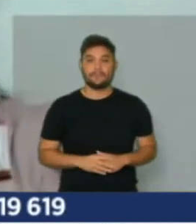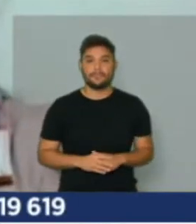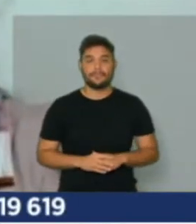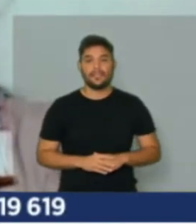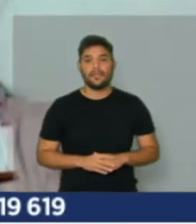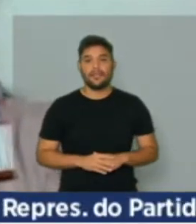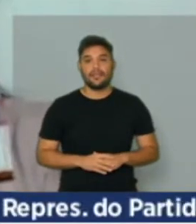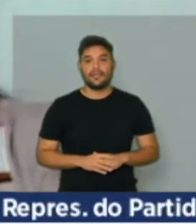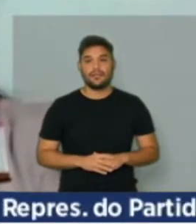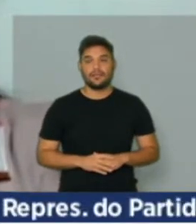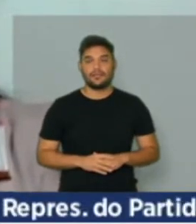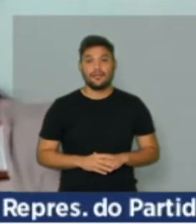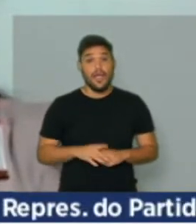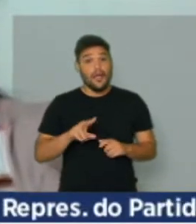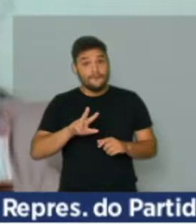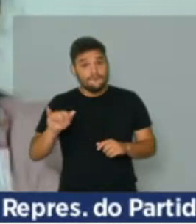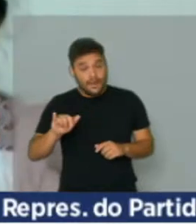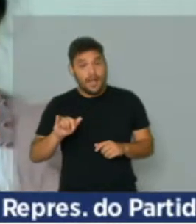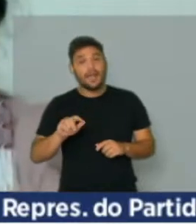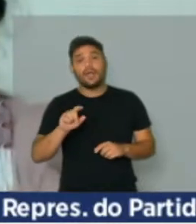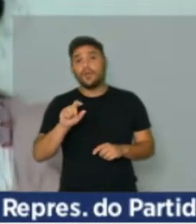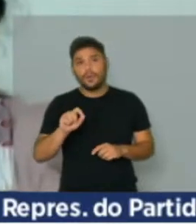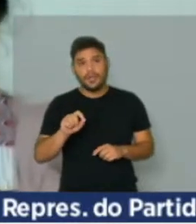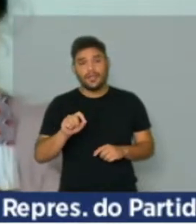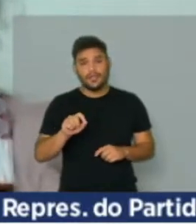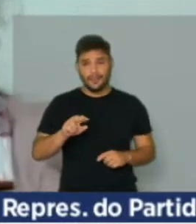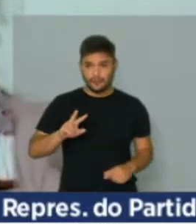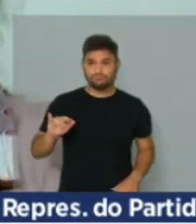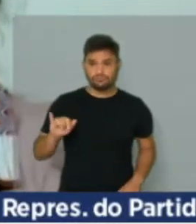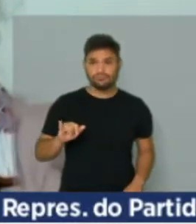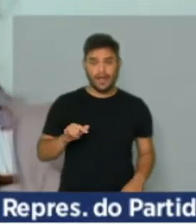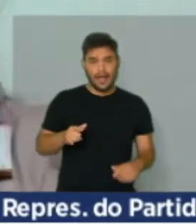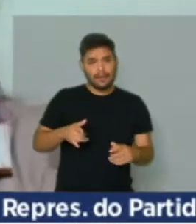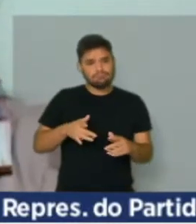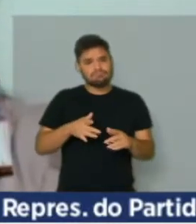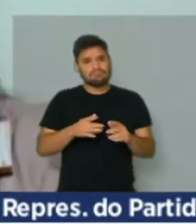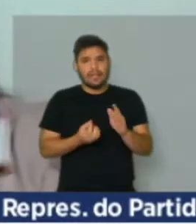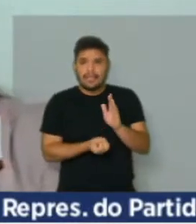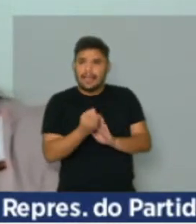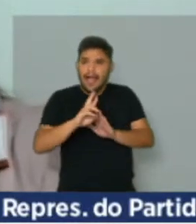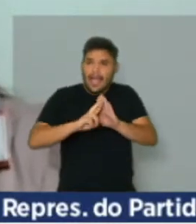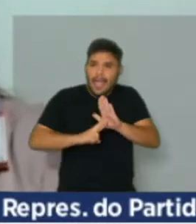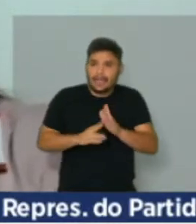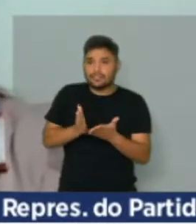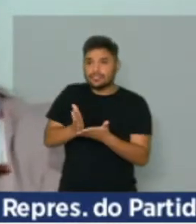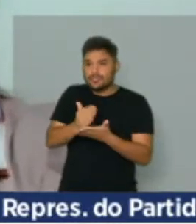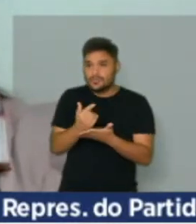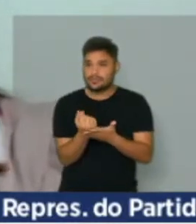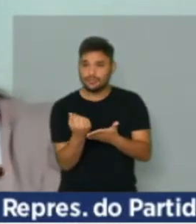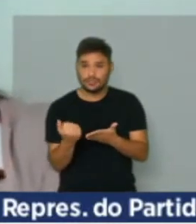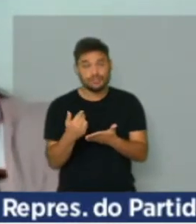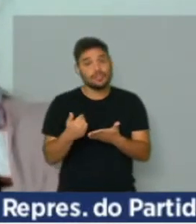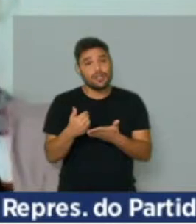É PEC DO SEGUNDO TURNO, A 391 391, VAI DAR, ALIÁS VAI DISCIPLINAR ESSA DISTRIBUIÇÃO DE RECURSOS DA UNIÃO AOS FUNDOS QUE SÃO NECESSÁRIOS PARA OS MUNICÍ